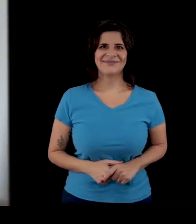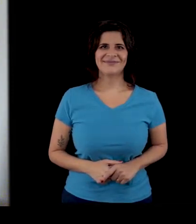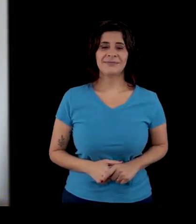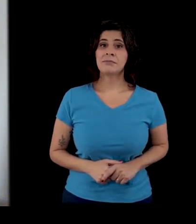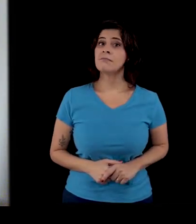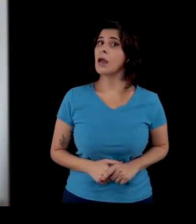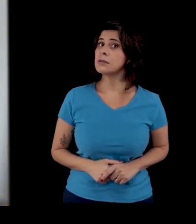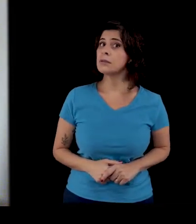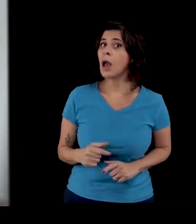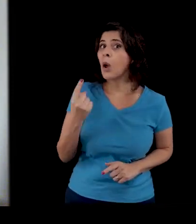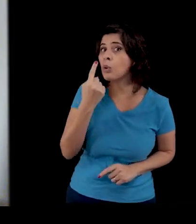Mais a última?